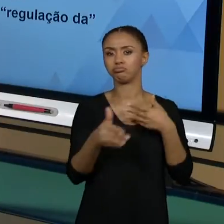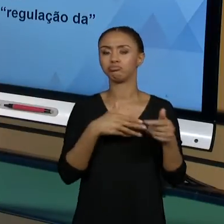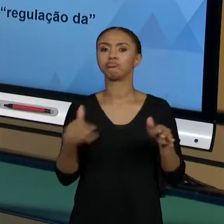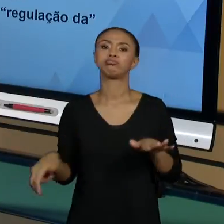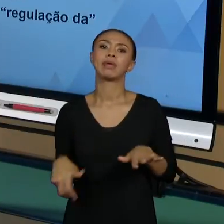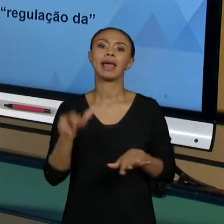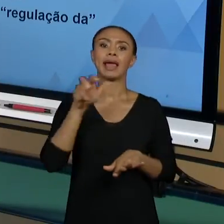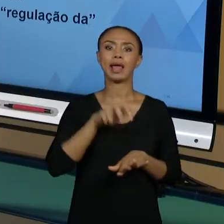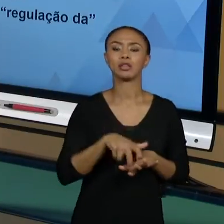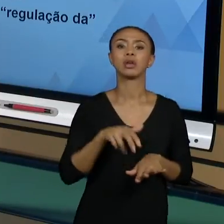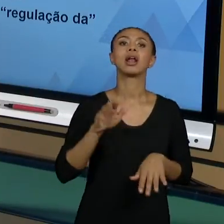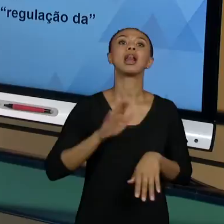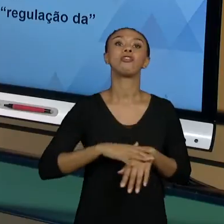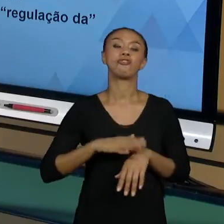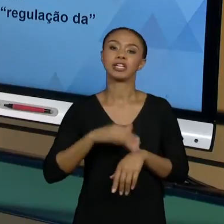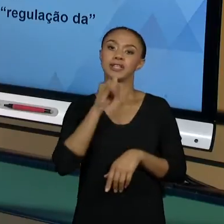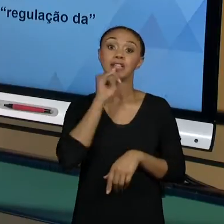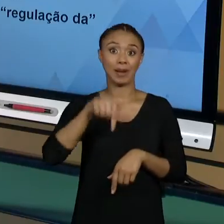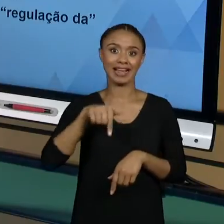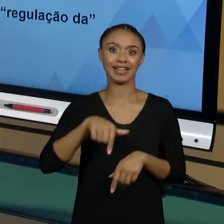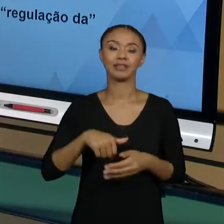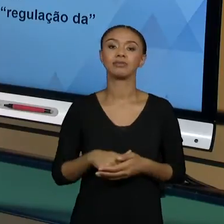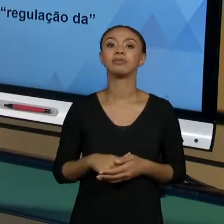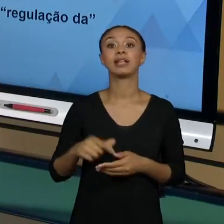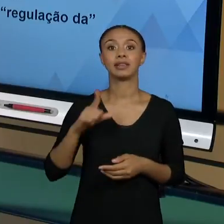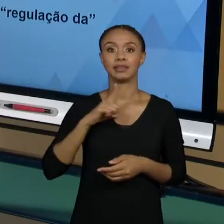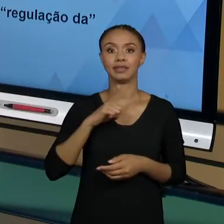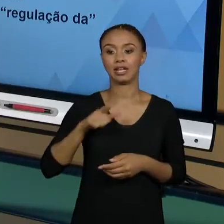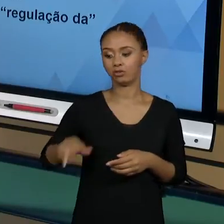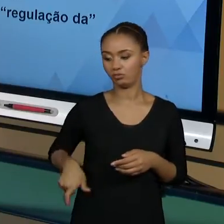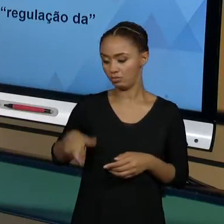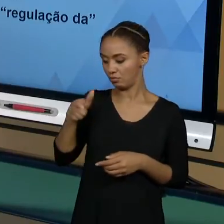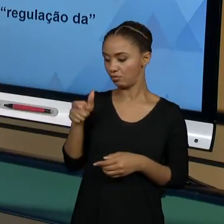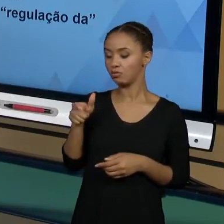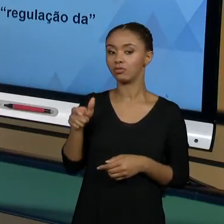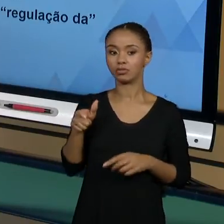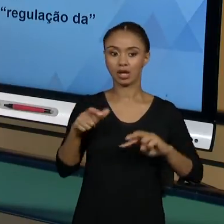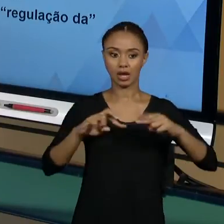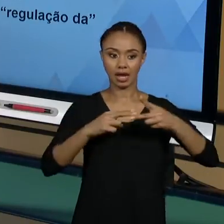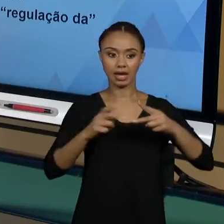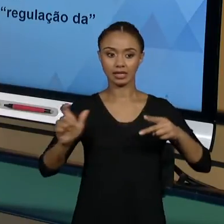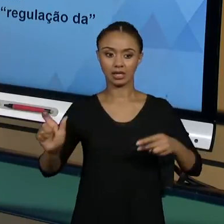SEPARA, NO NOSSO CASO AQUI, SEPARAR O BILHETE ÚNICO, ELA VAI PASSAR NA CATRACA, ELA PEDE UMA